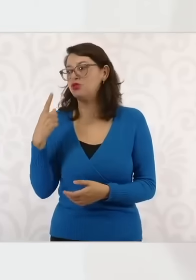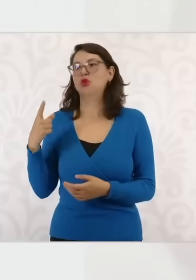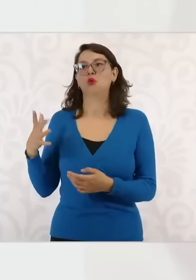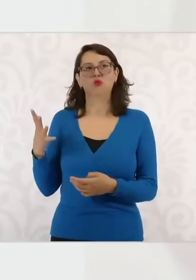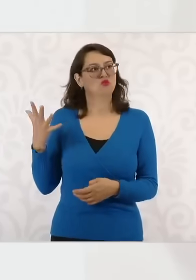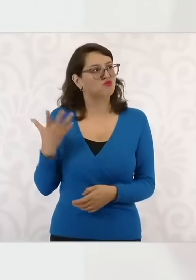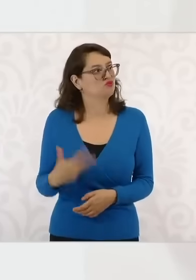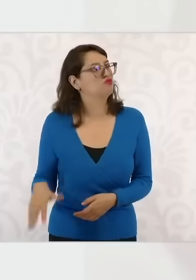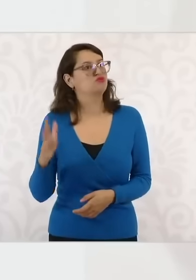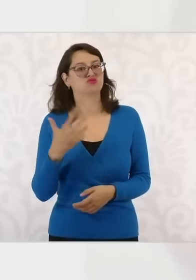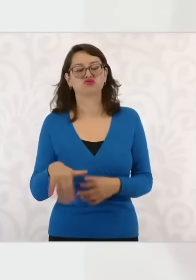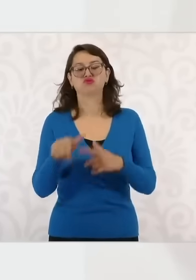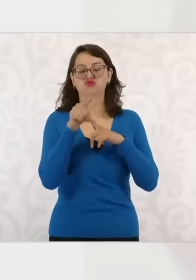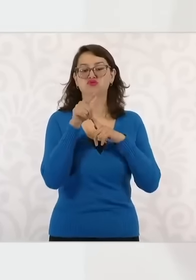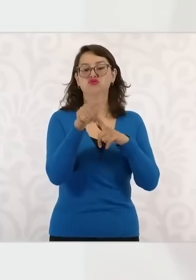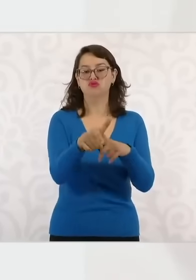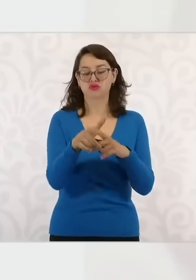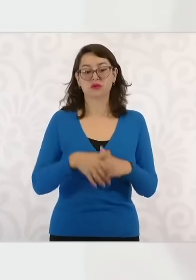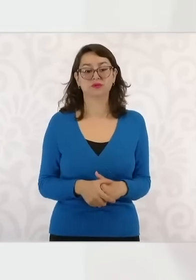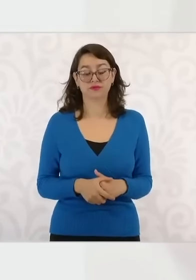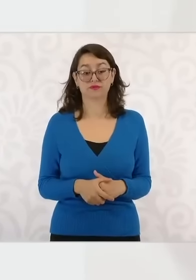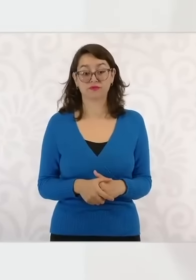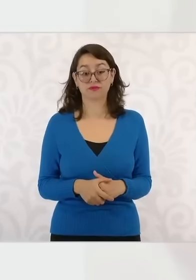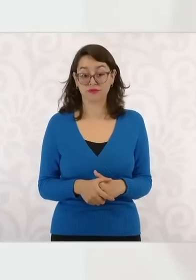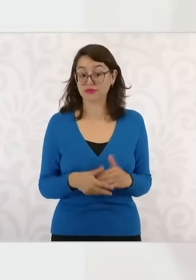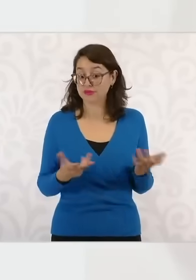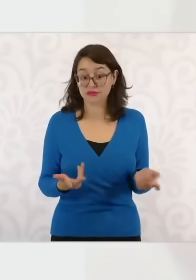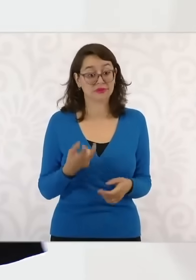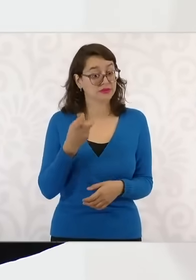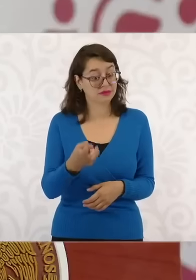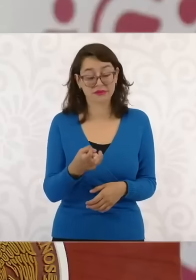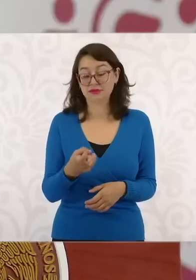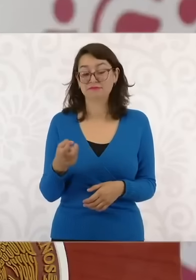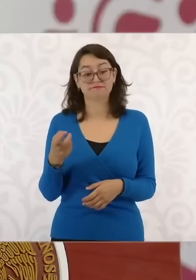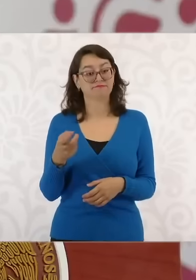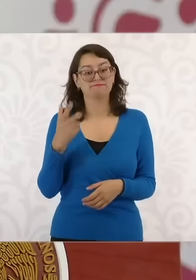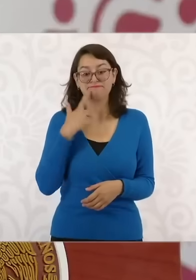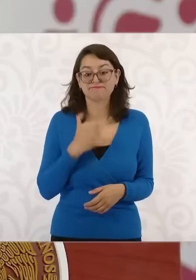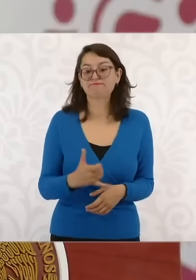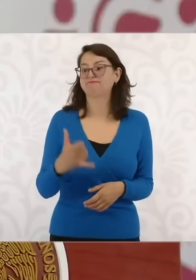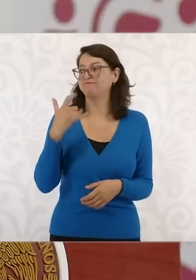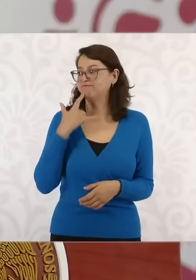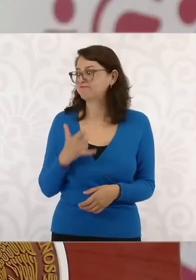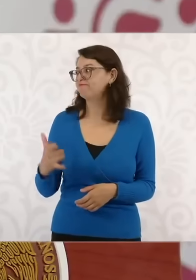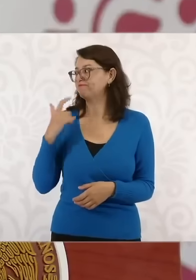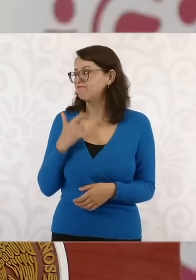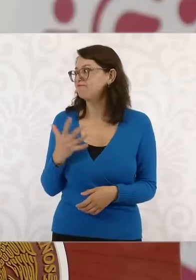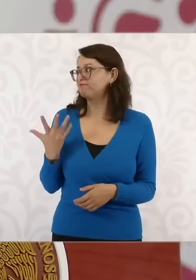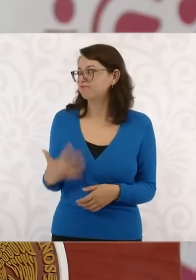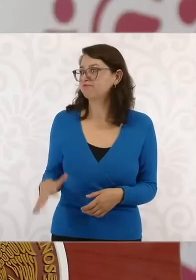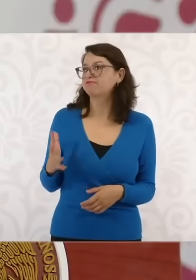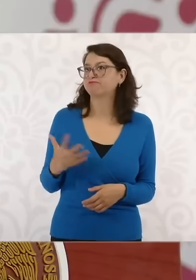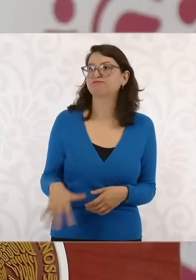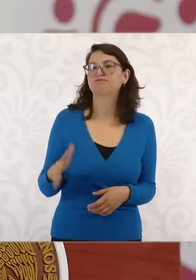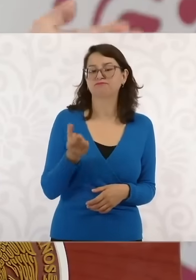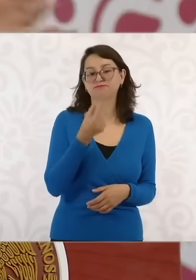instituciones, por ejemplo, ¿no? Y bueno, estamos ahí eh batallando. comentamos la la gran mayoría